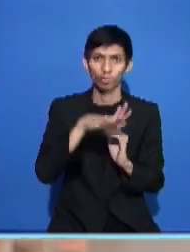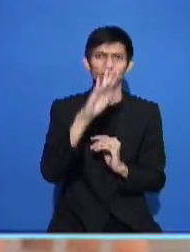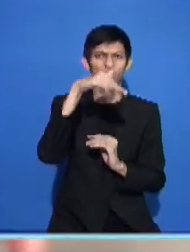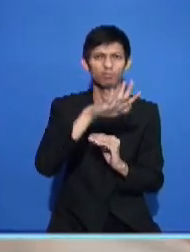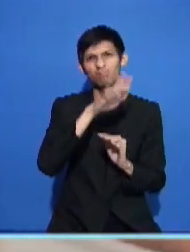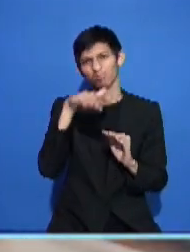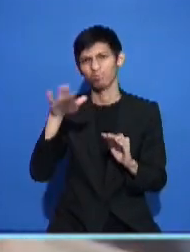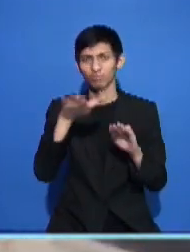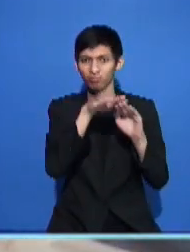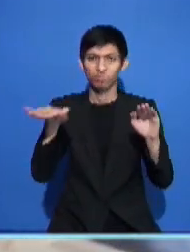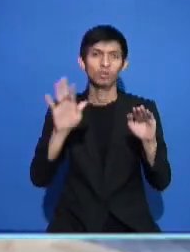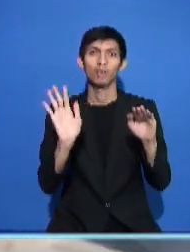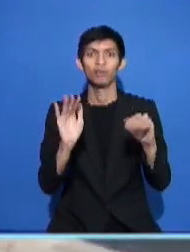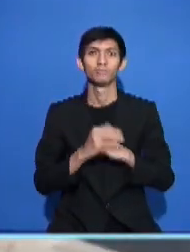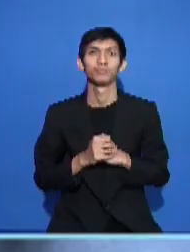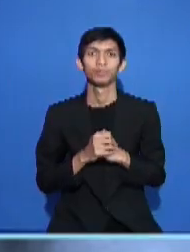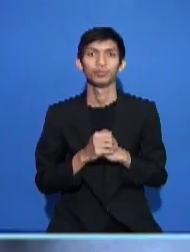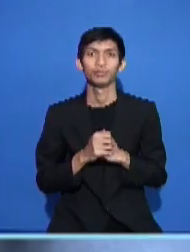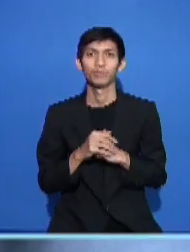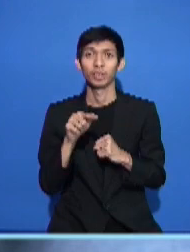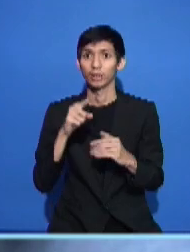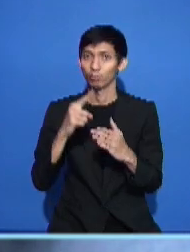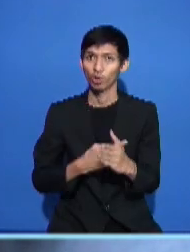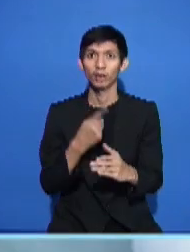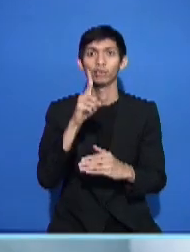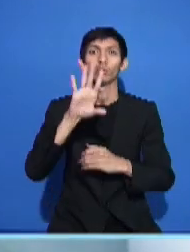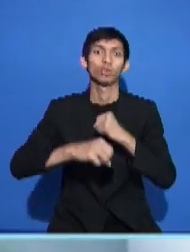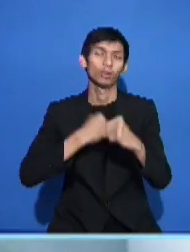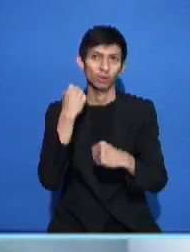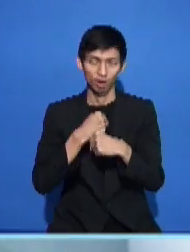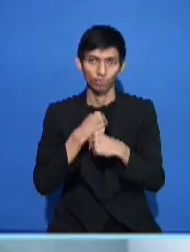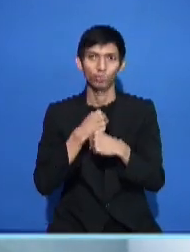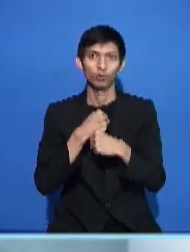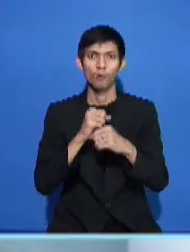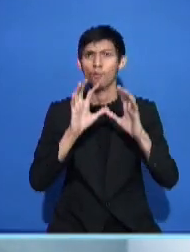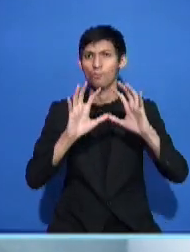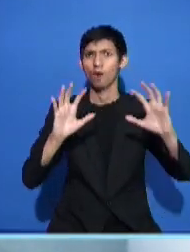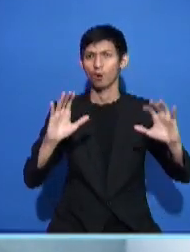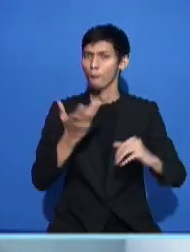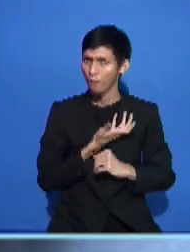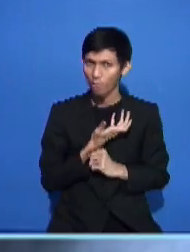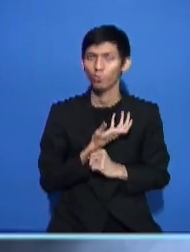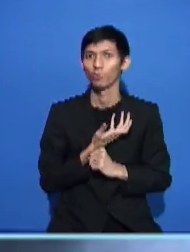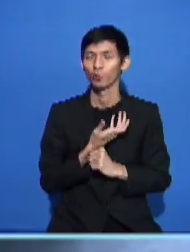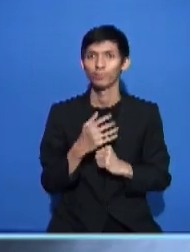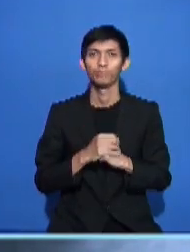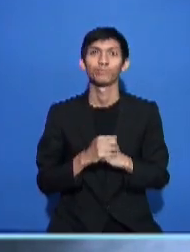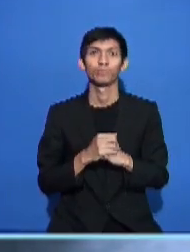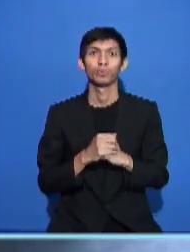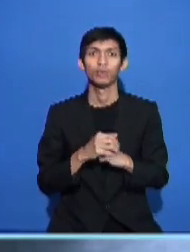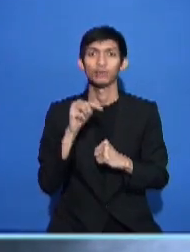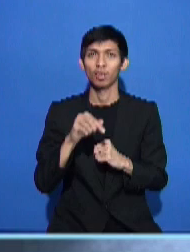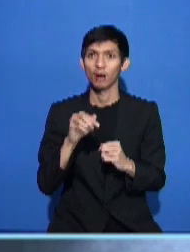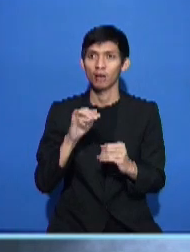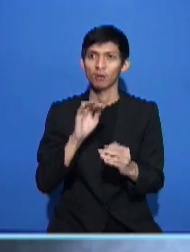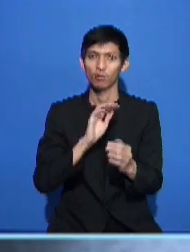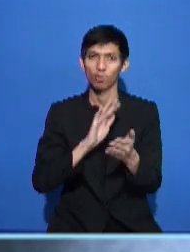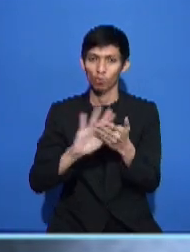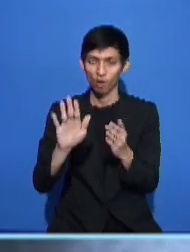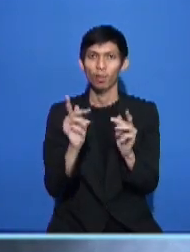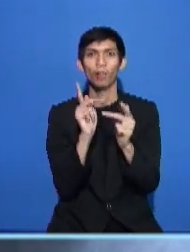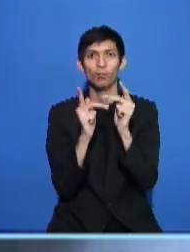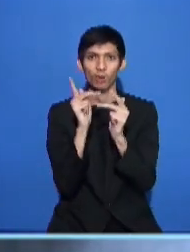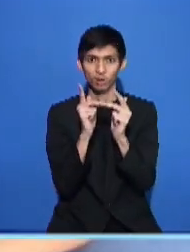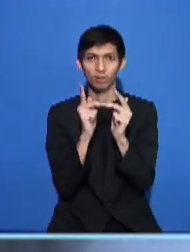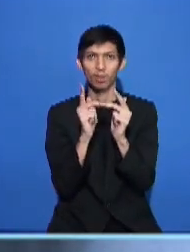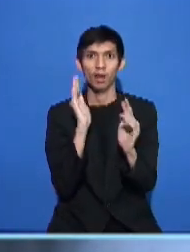pandemi pun kacauhiken lumantar online ugisan pun dipunpaso ing Peken mungki Lan